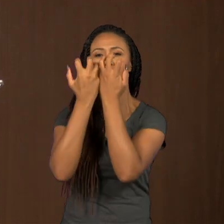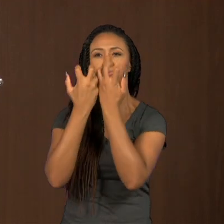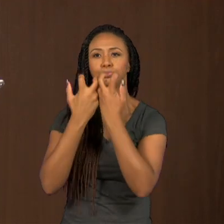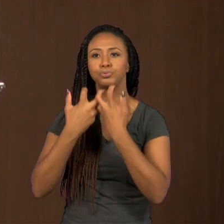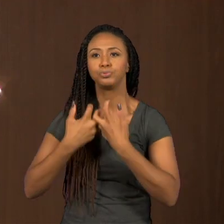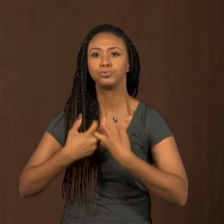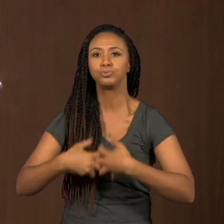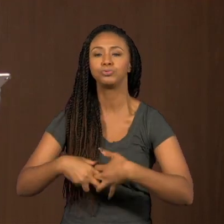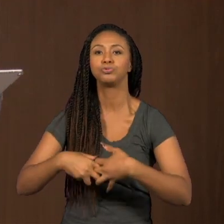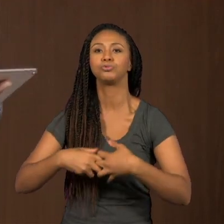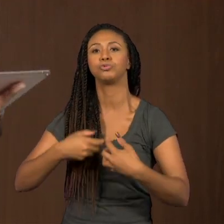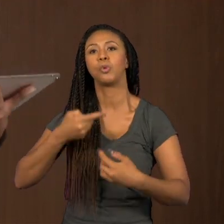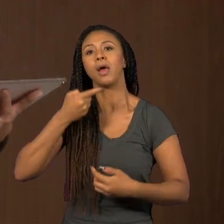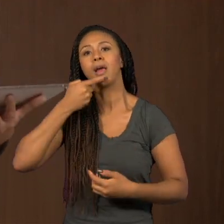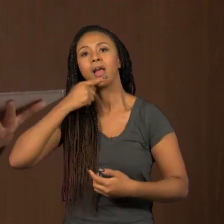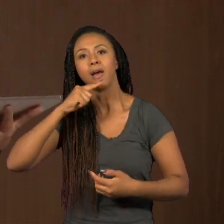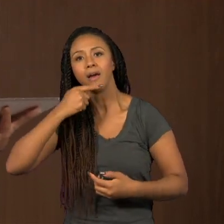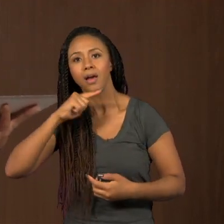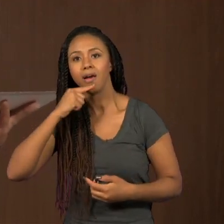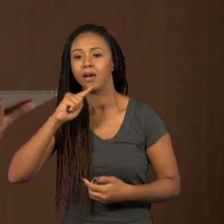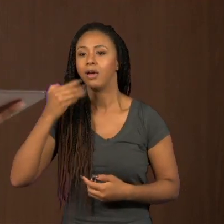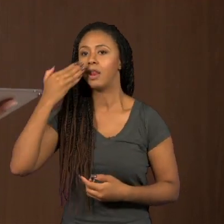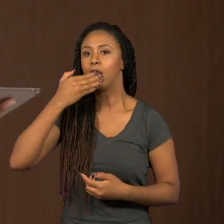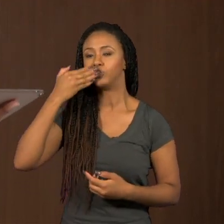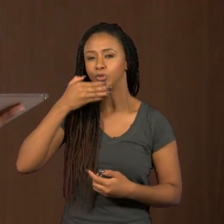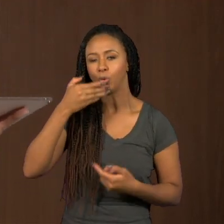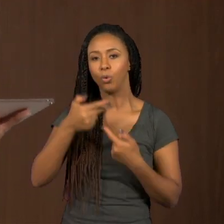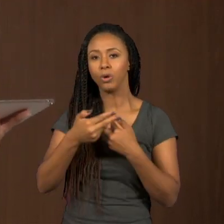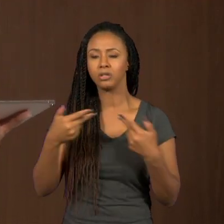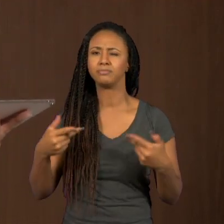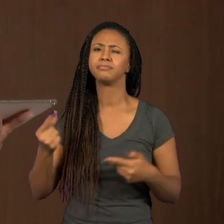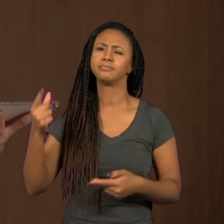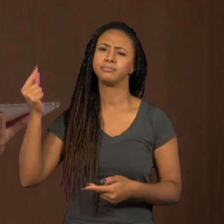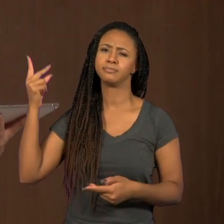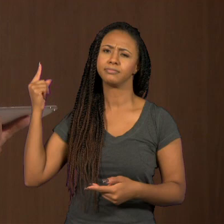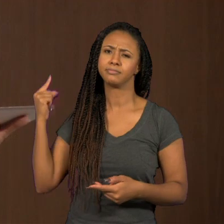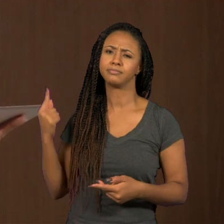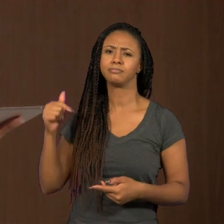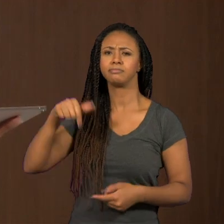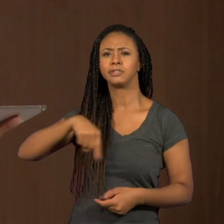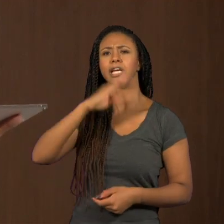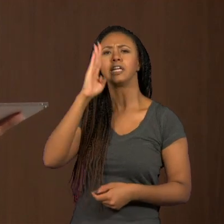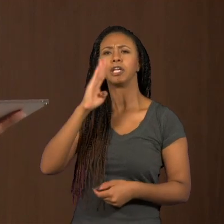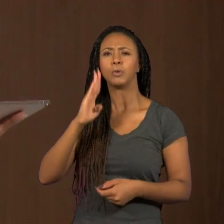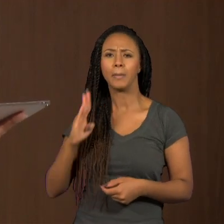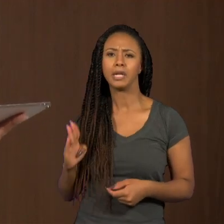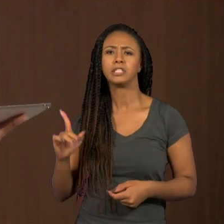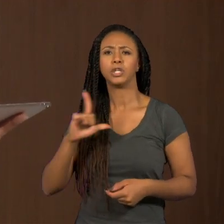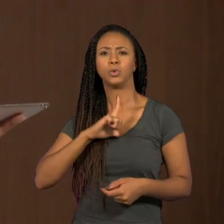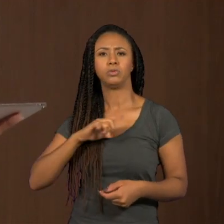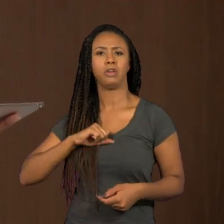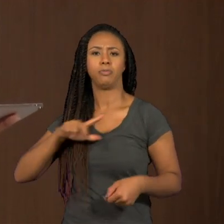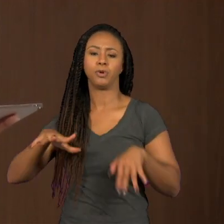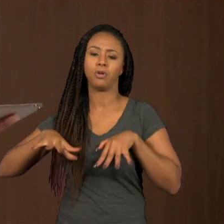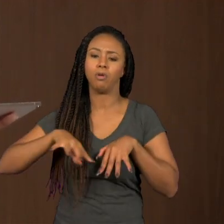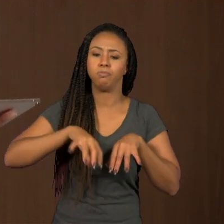E ISSO DESDE OS PRIMÓRDIOS DA COLONIZAÇÃO NO BRASIL EXISTE ESSA FORÇA DE PRODUÇÃO, ESSE